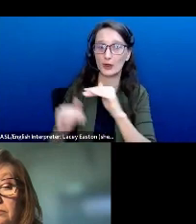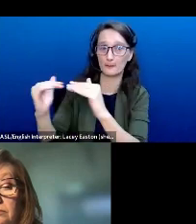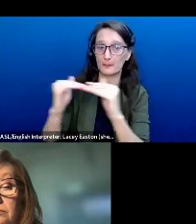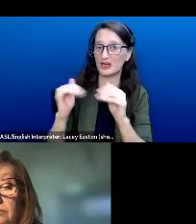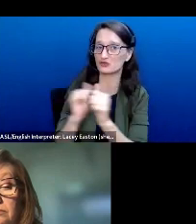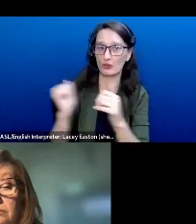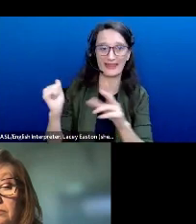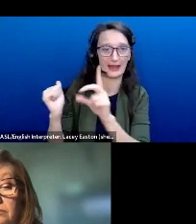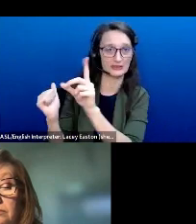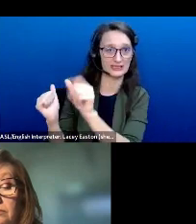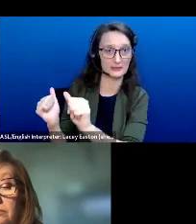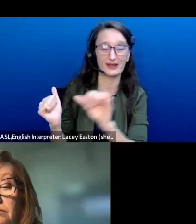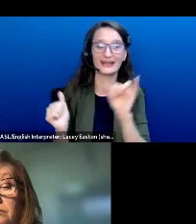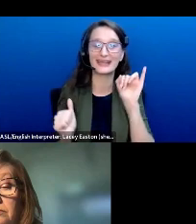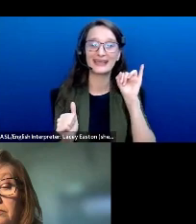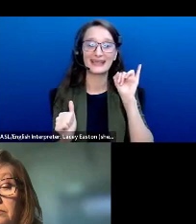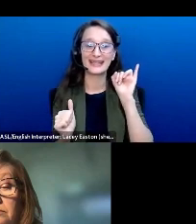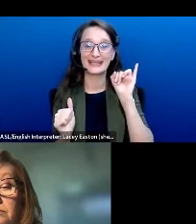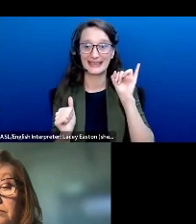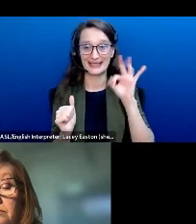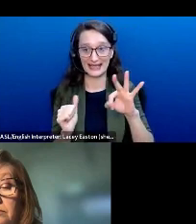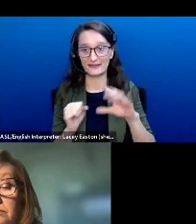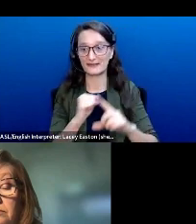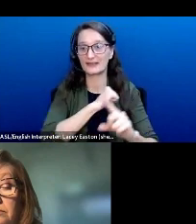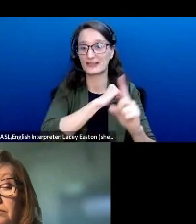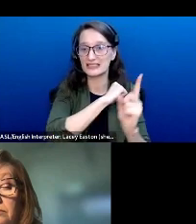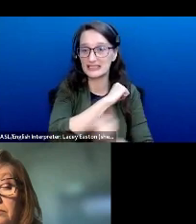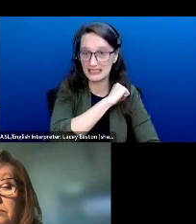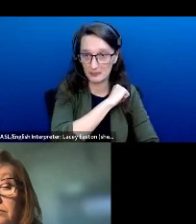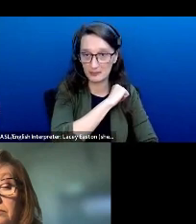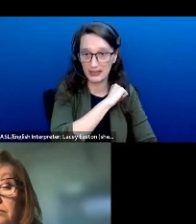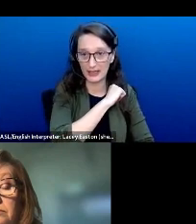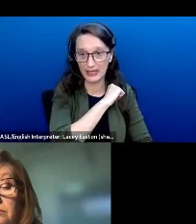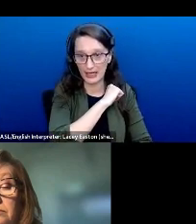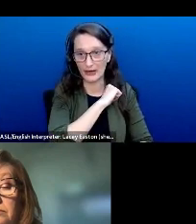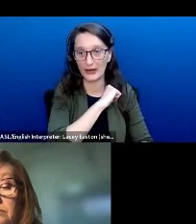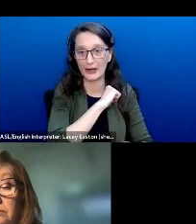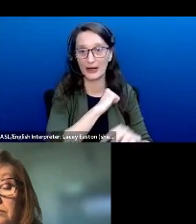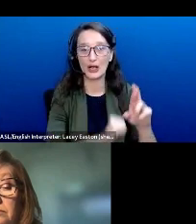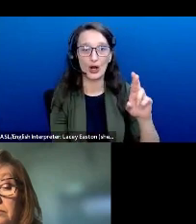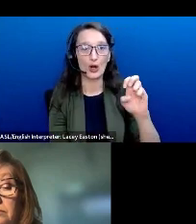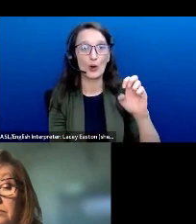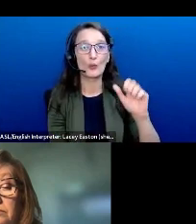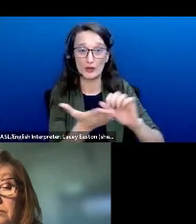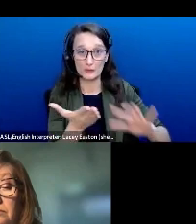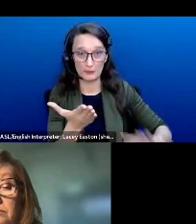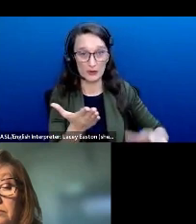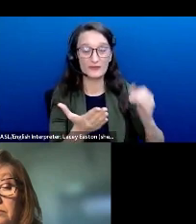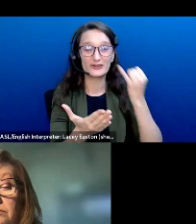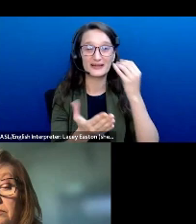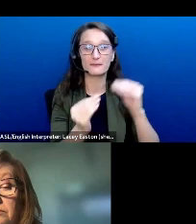suspensiones disciplinarias han excedido los 10 días. Las suspensiones disciplinarias por más de 10 días consecutivos